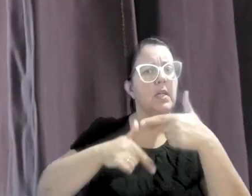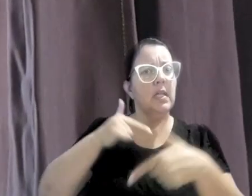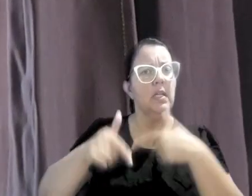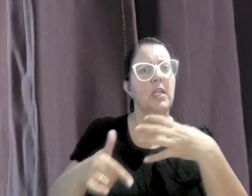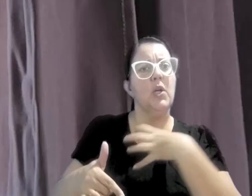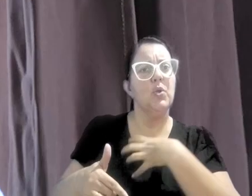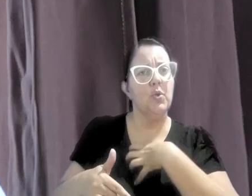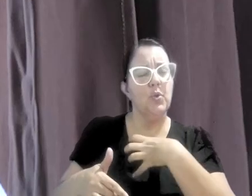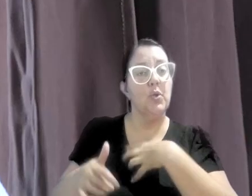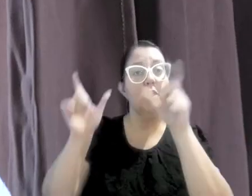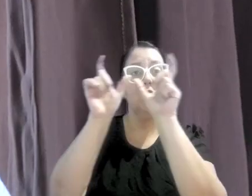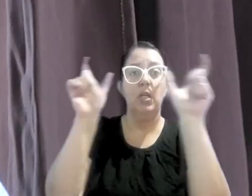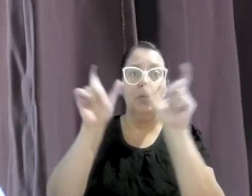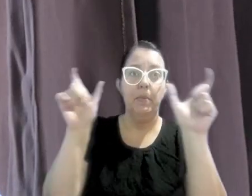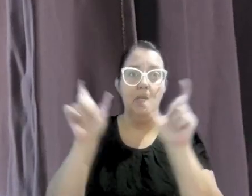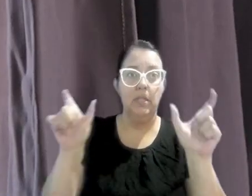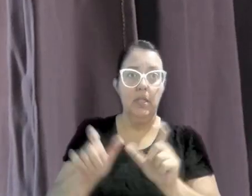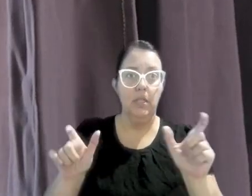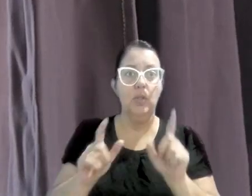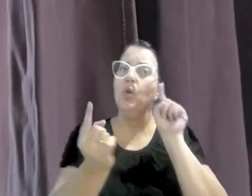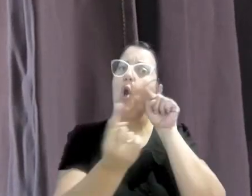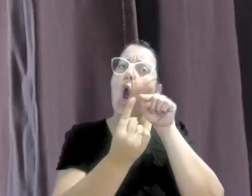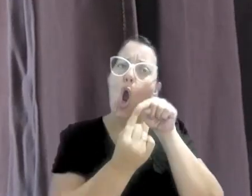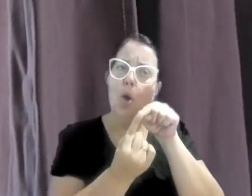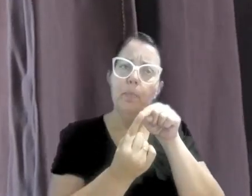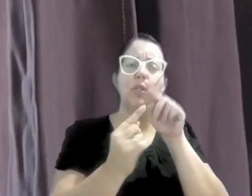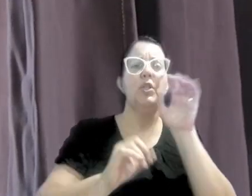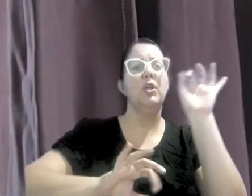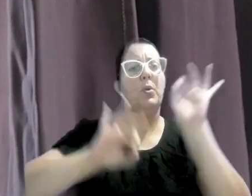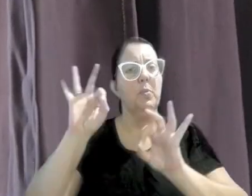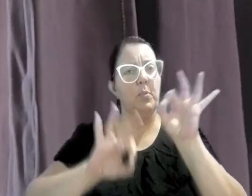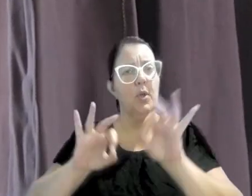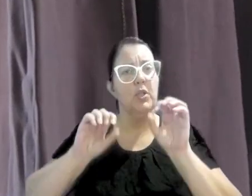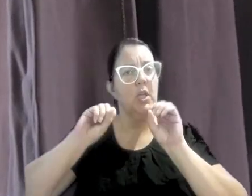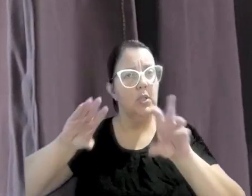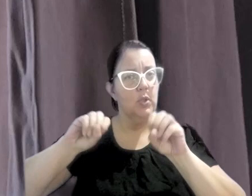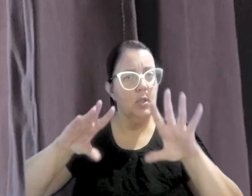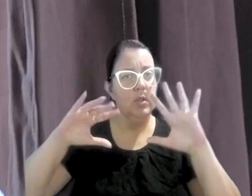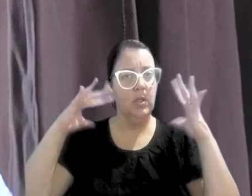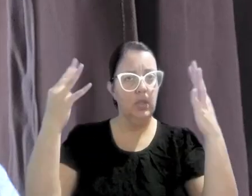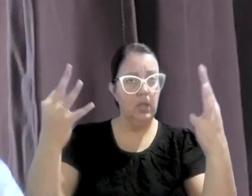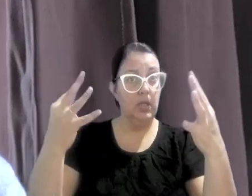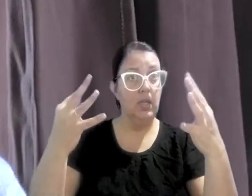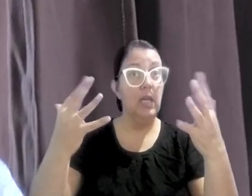é tentar estruturar, em termos de objetivos para esses projetos de educação ambiental,